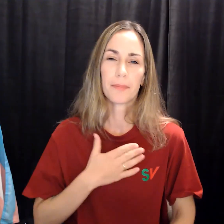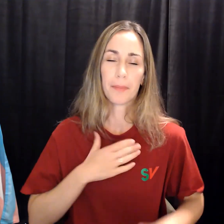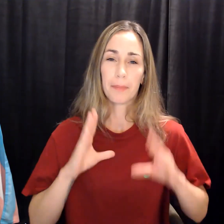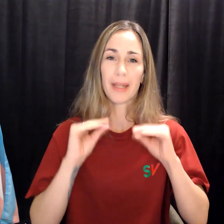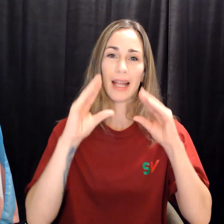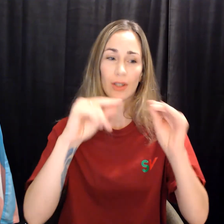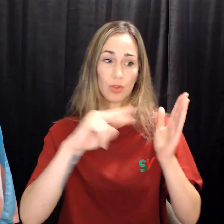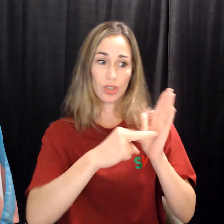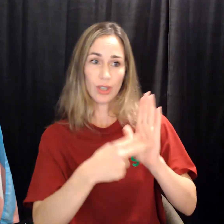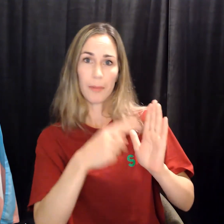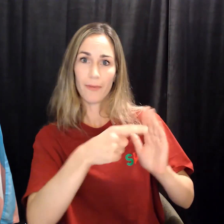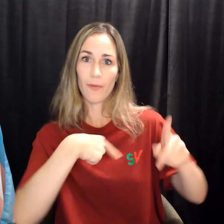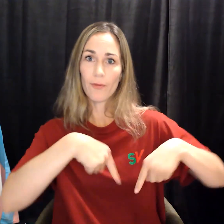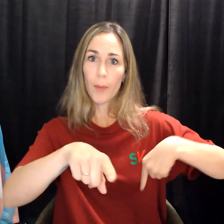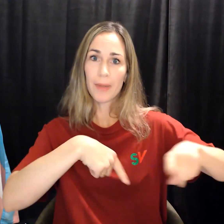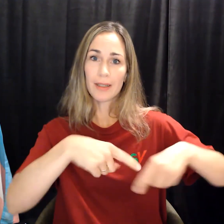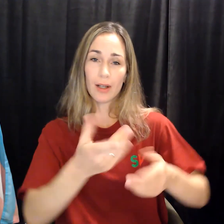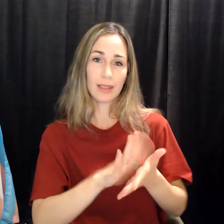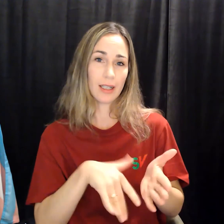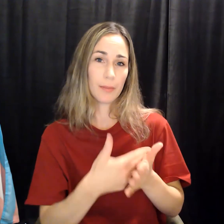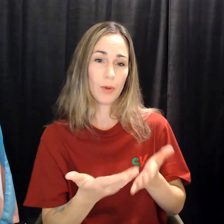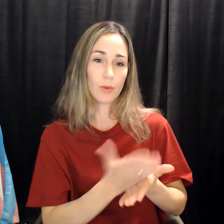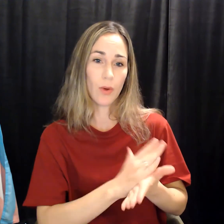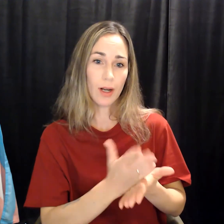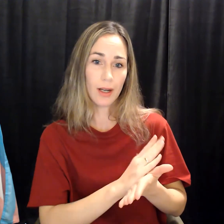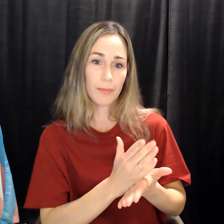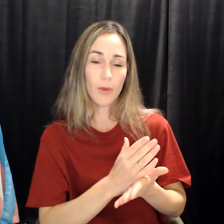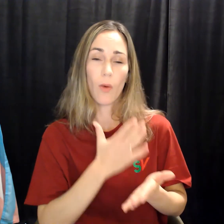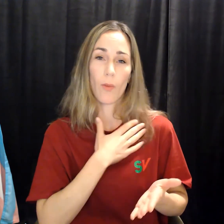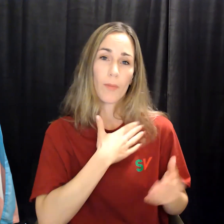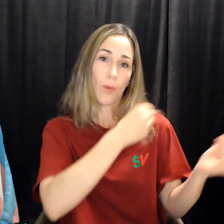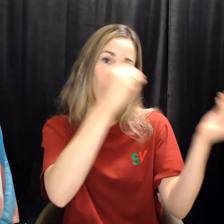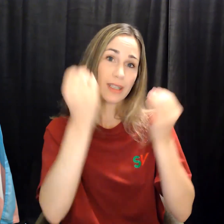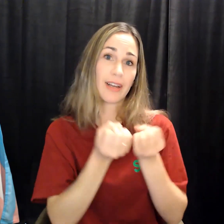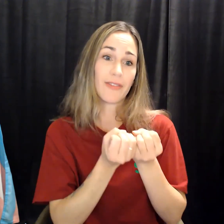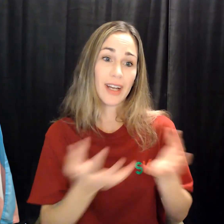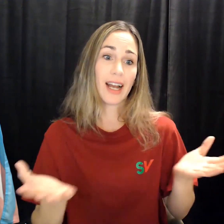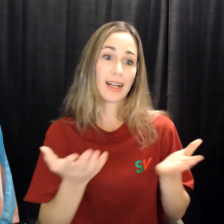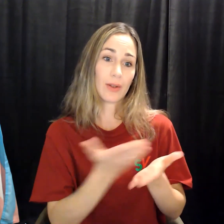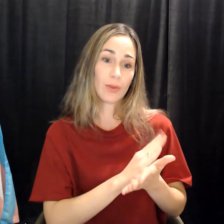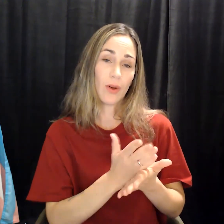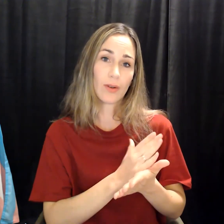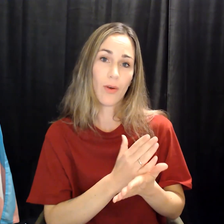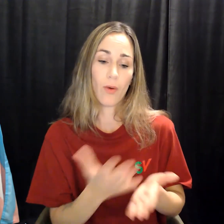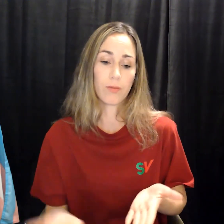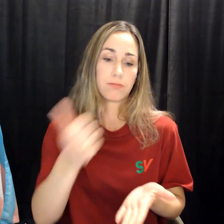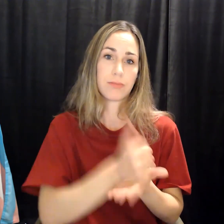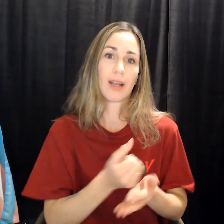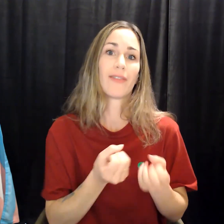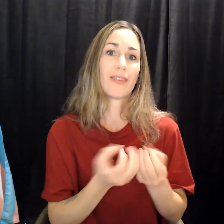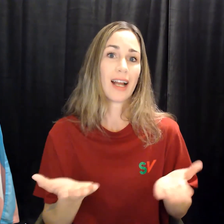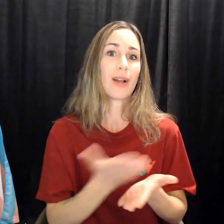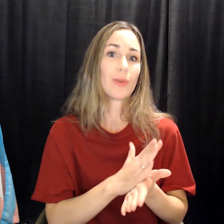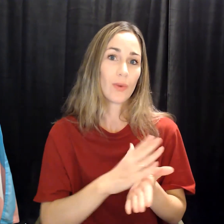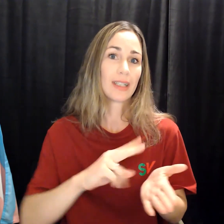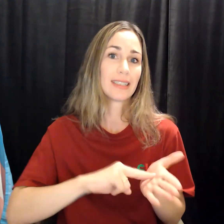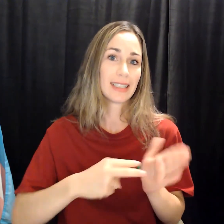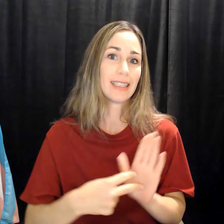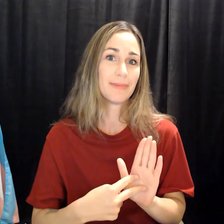Vi vil bedre systemet for formidling av tegnspråktolker, utdanne flere tolker og opprette flere tolkestillinger.